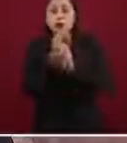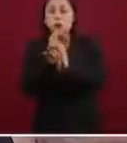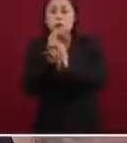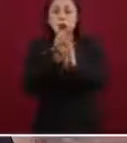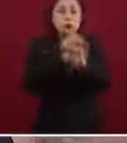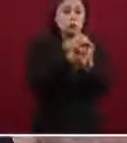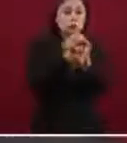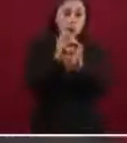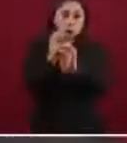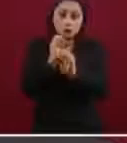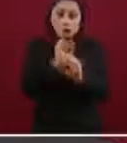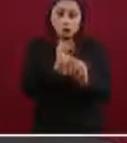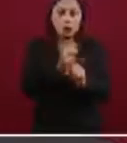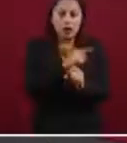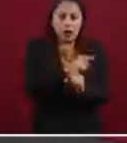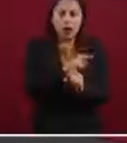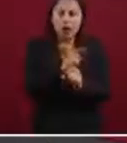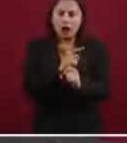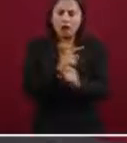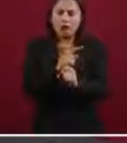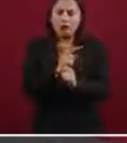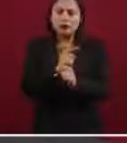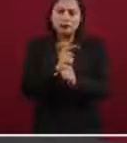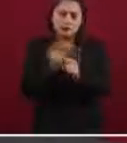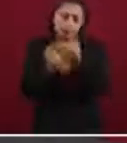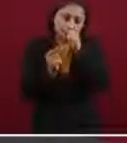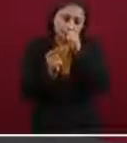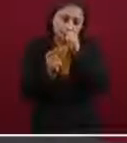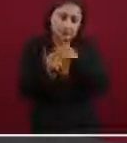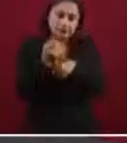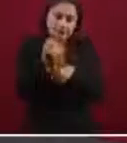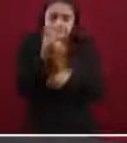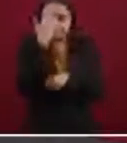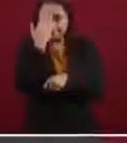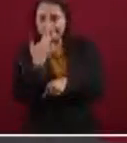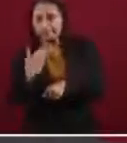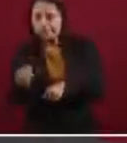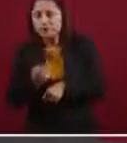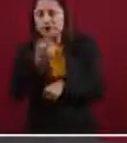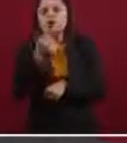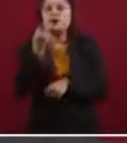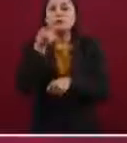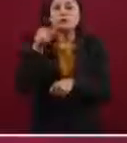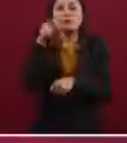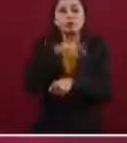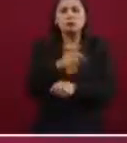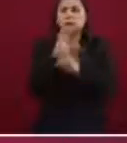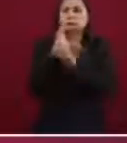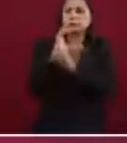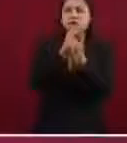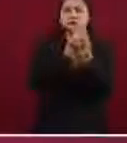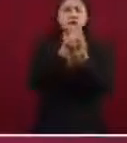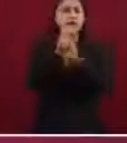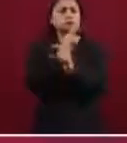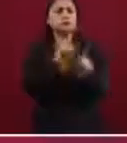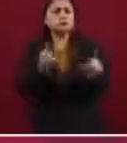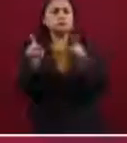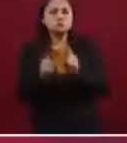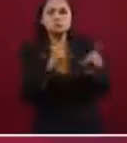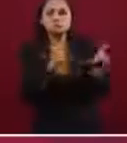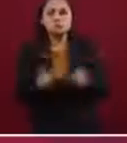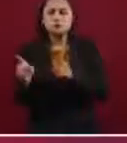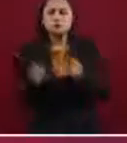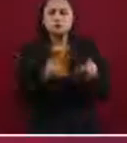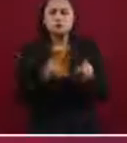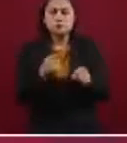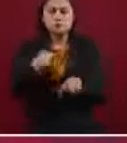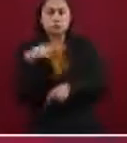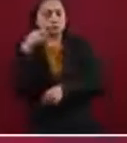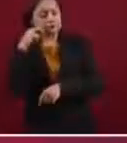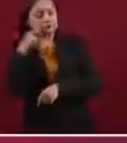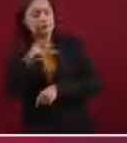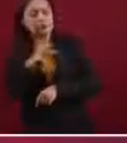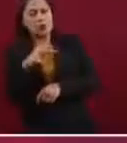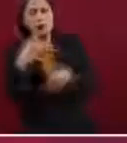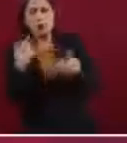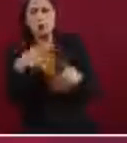muchas limitaciones adquieren sus instrumentos; bueno, pues ya decidimos que una parte de